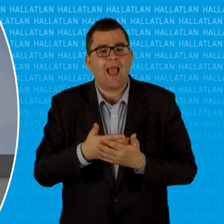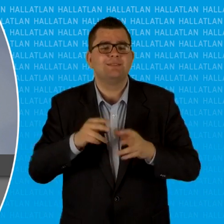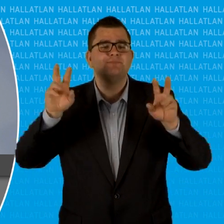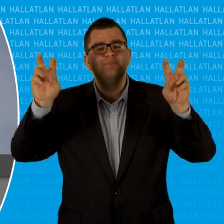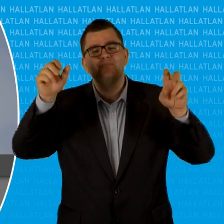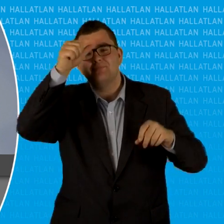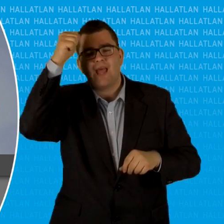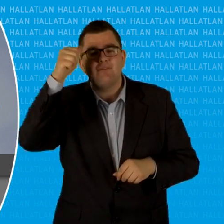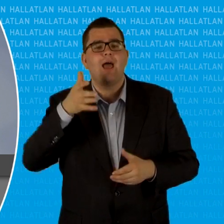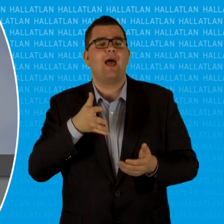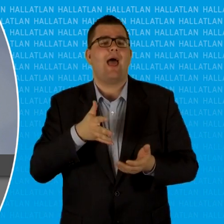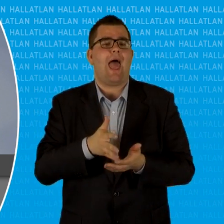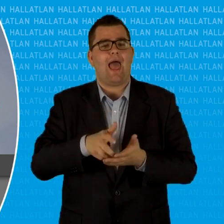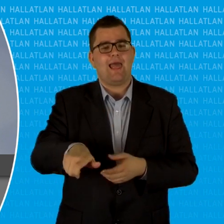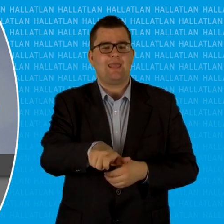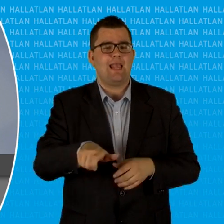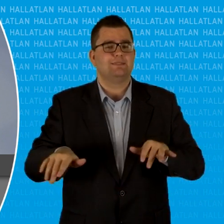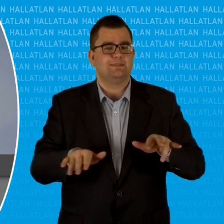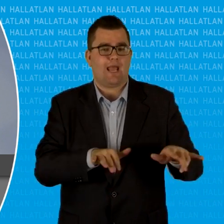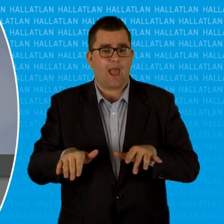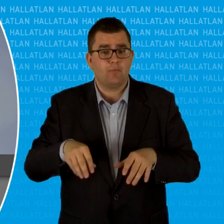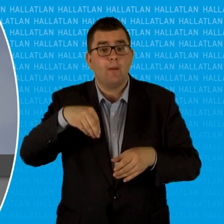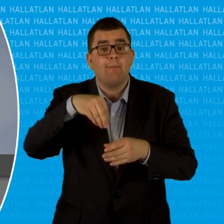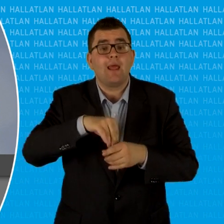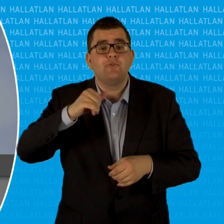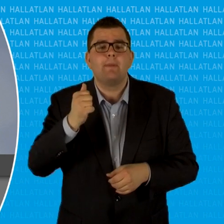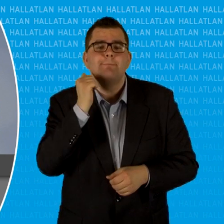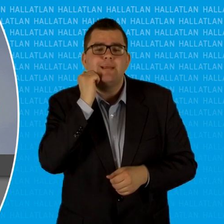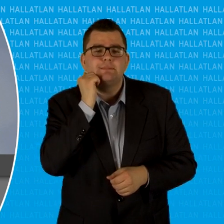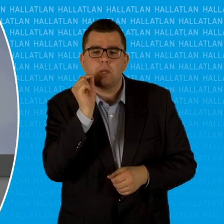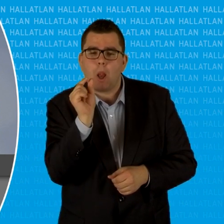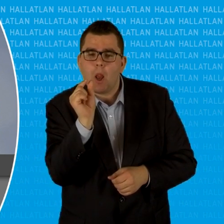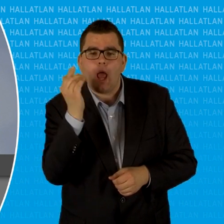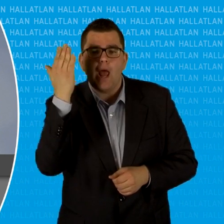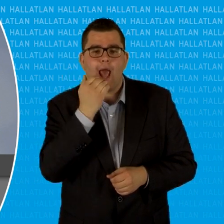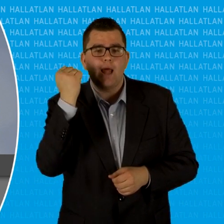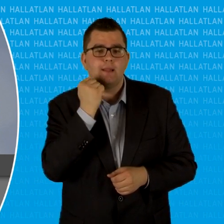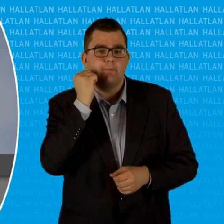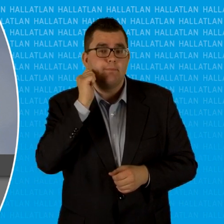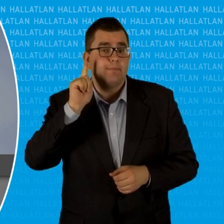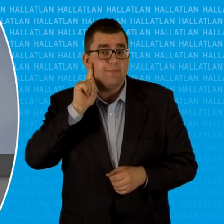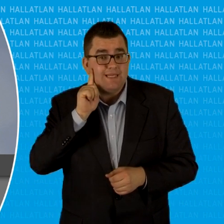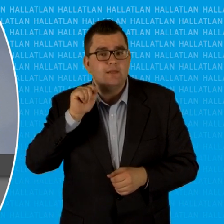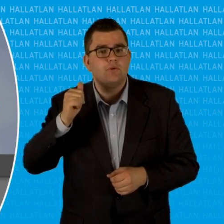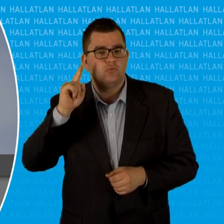Az egérszámítógép micro-HDMI csatlakozón keresztül